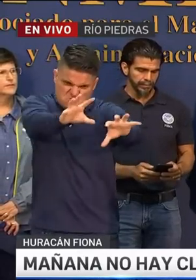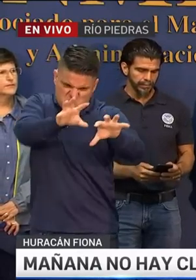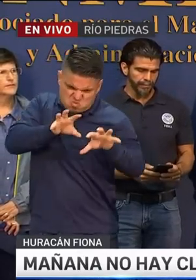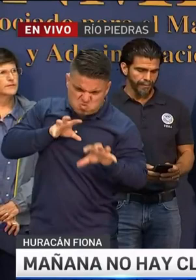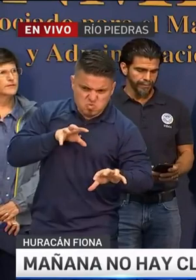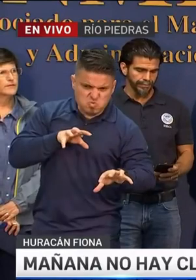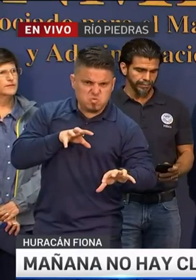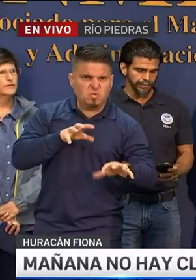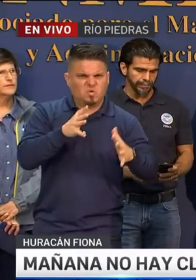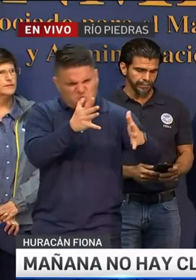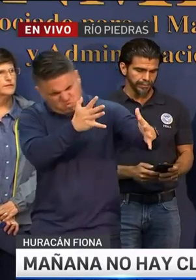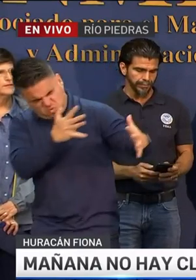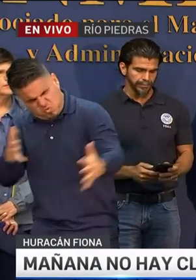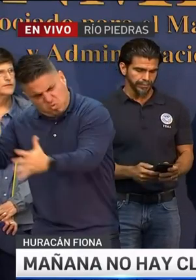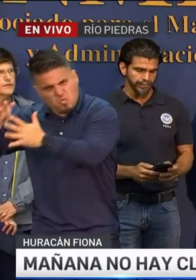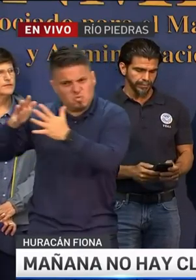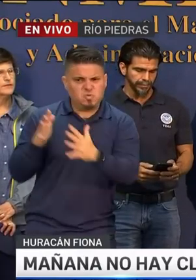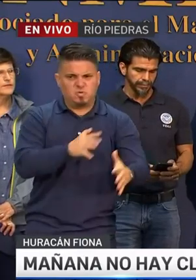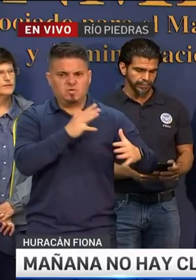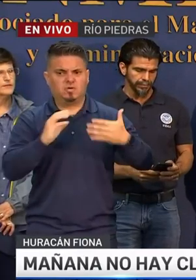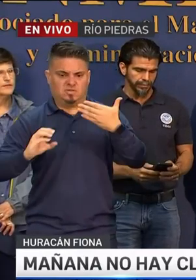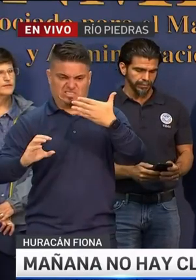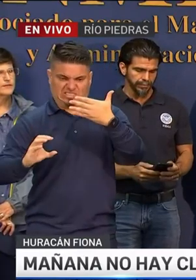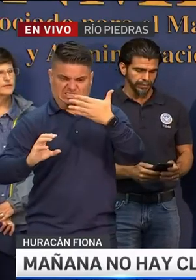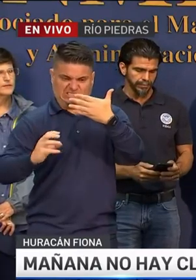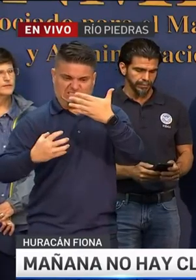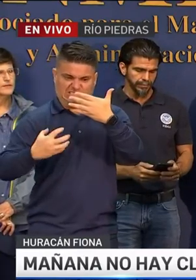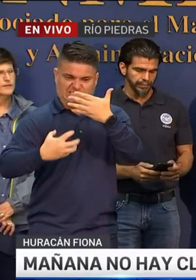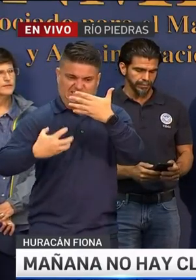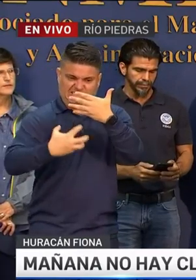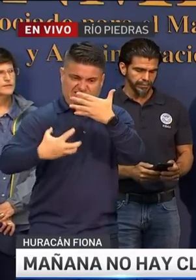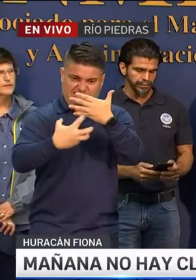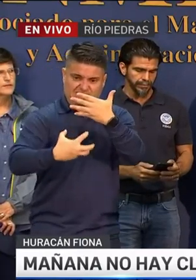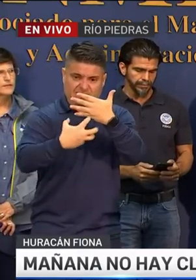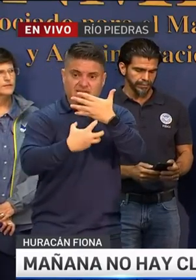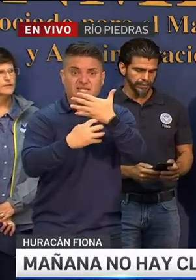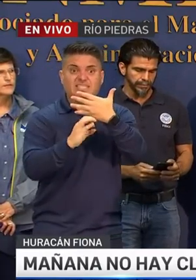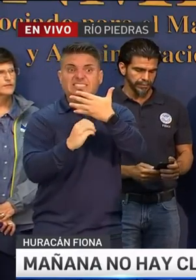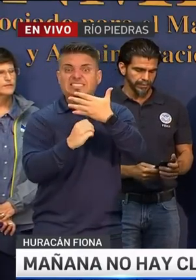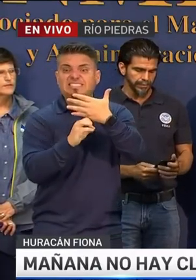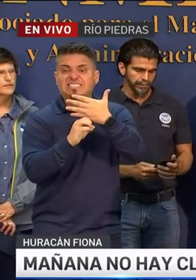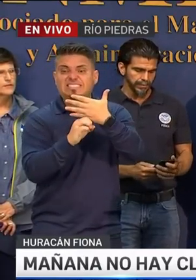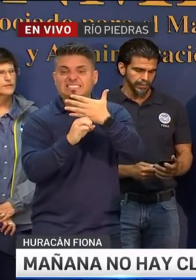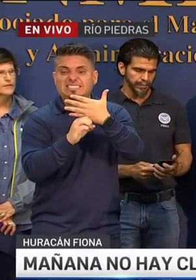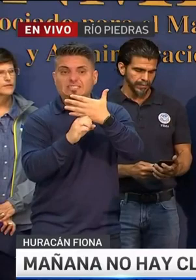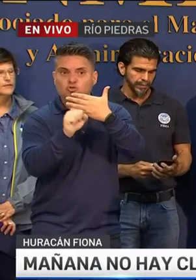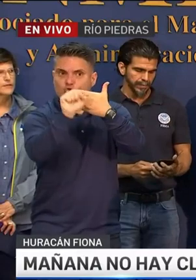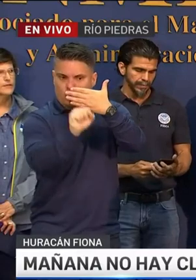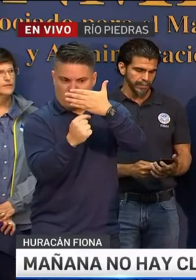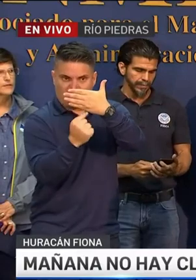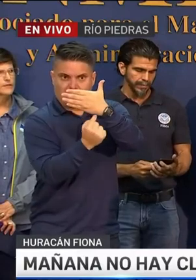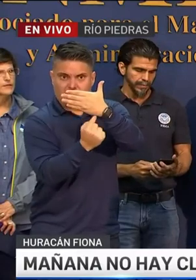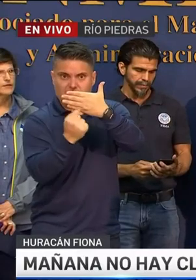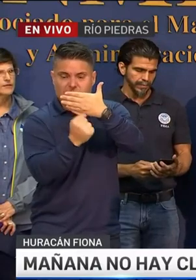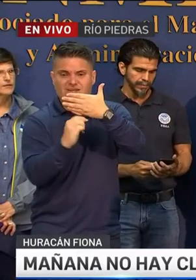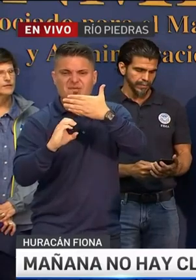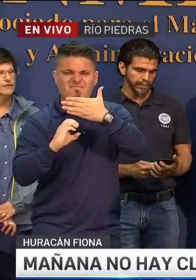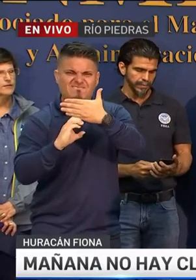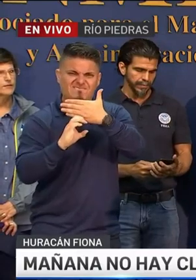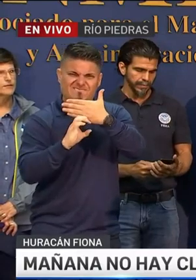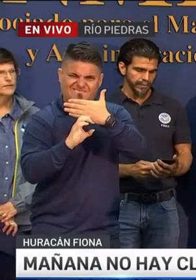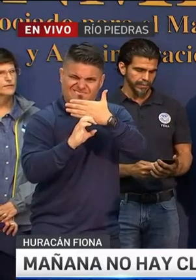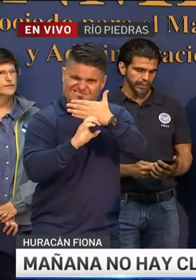LA PARED DEL O EL ÁREA DONDE